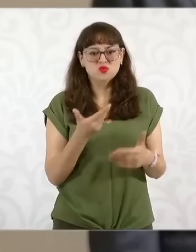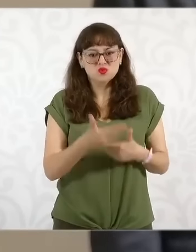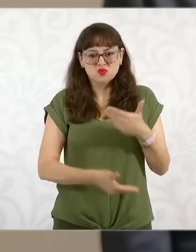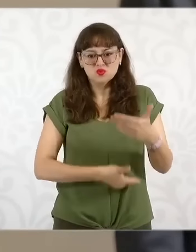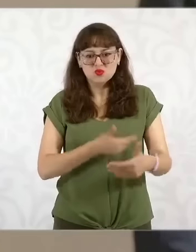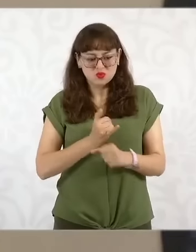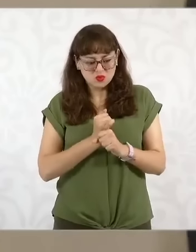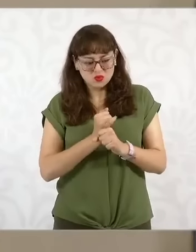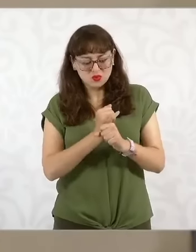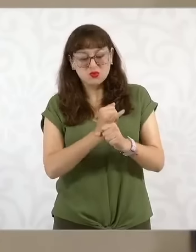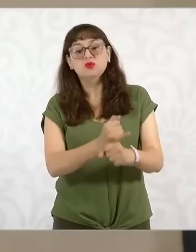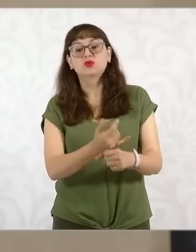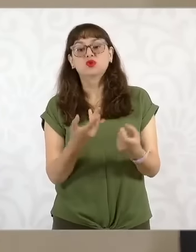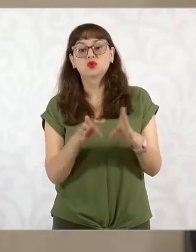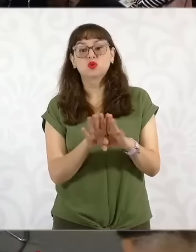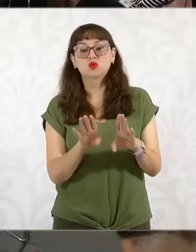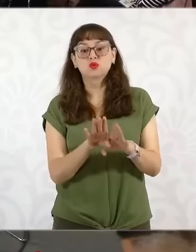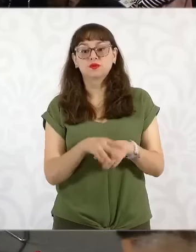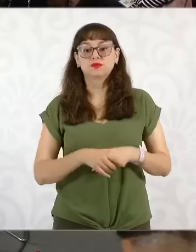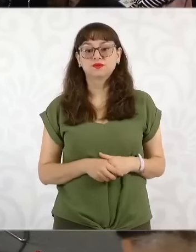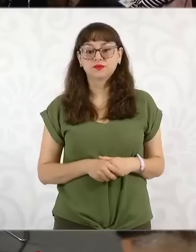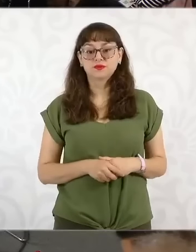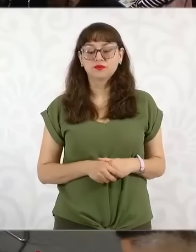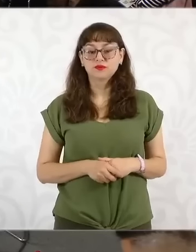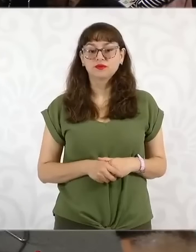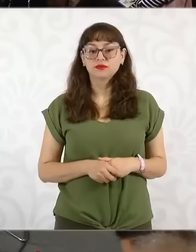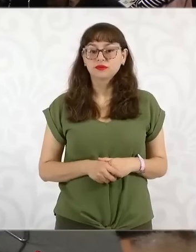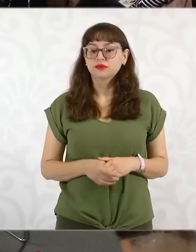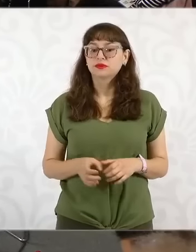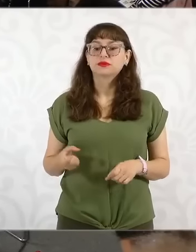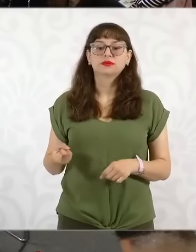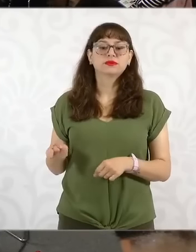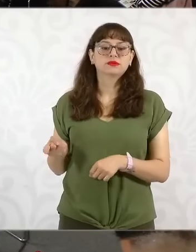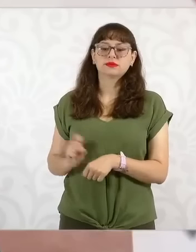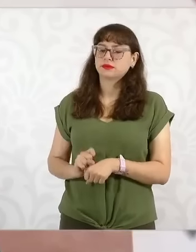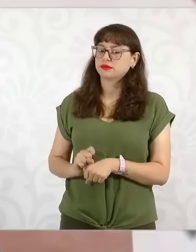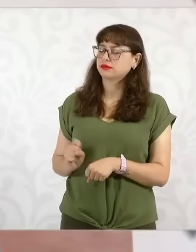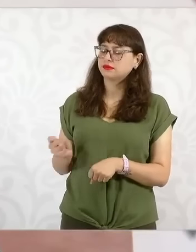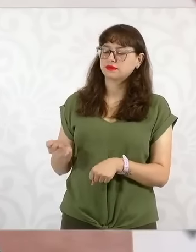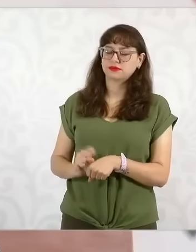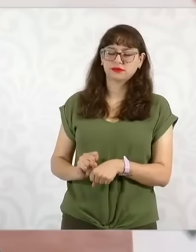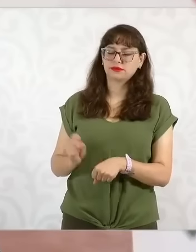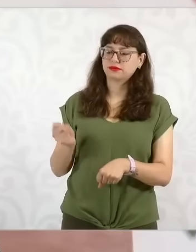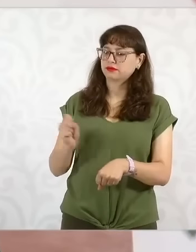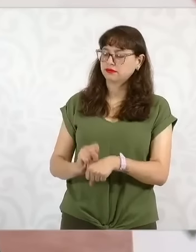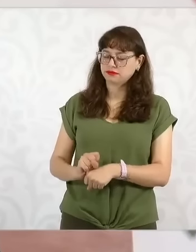estas indagatorias. Todas todas las semanas se realizan acciones en contra del huachicol.